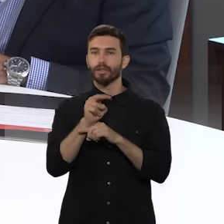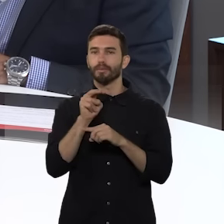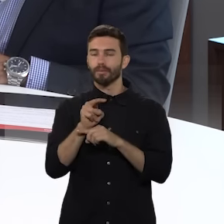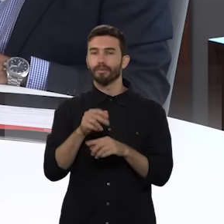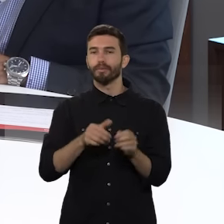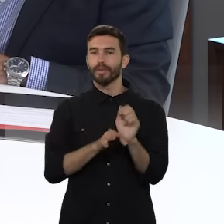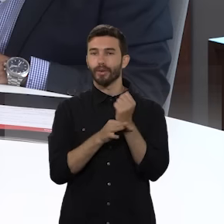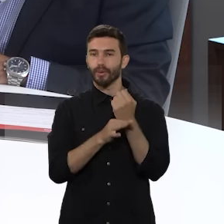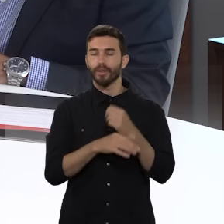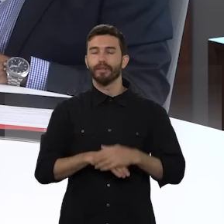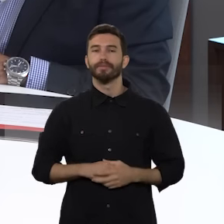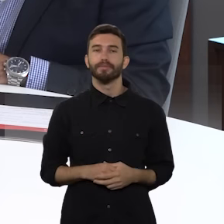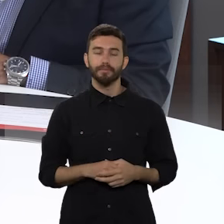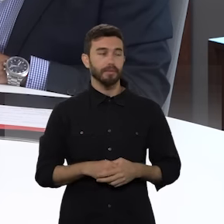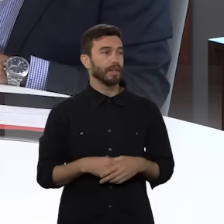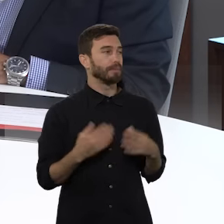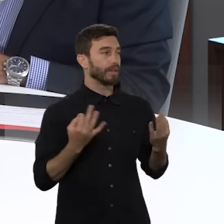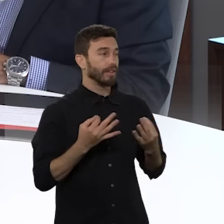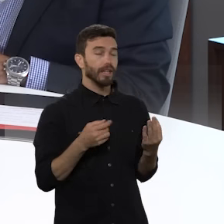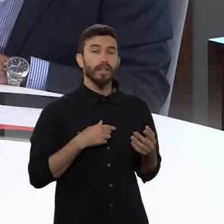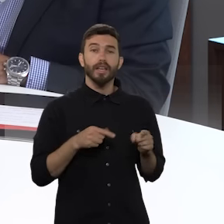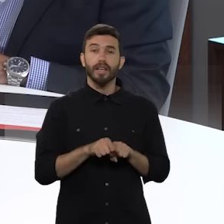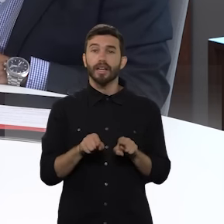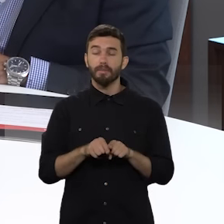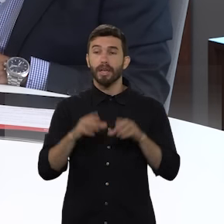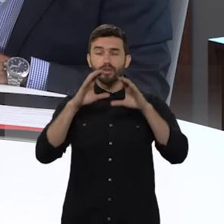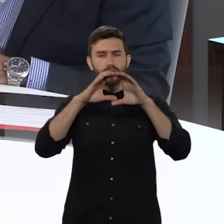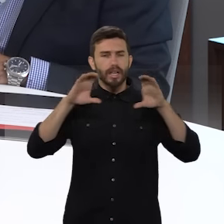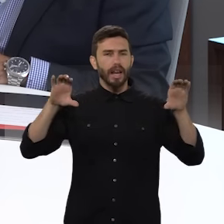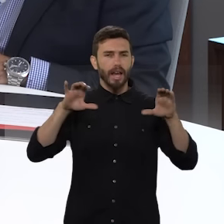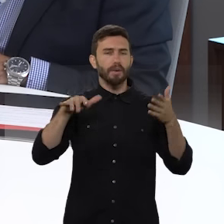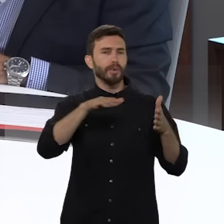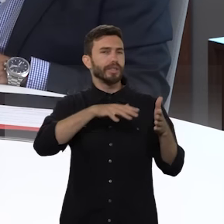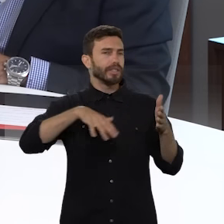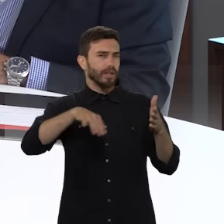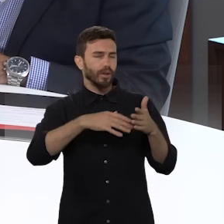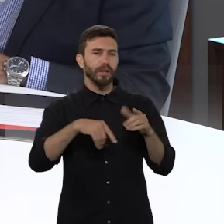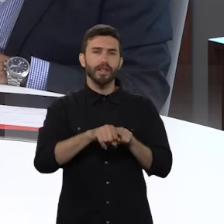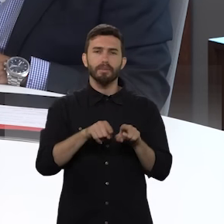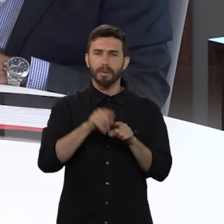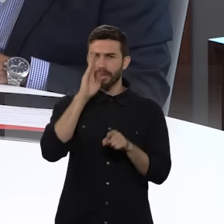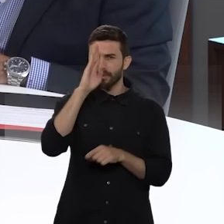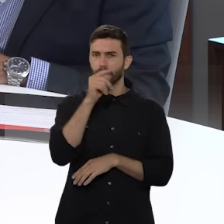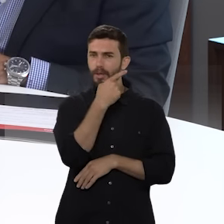E qual o cenário tanto para o setor, mas especialmente para a Alubar, a partir das